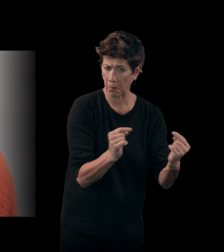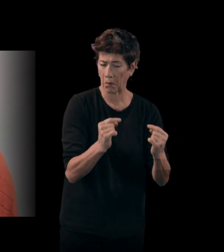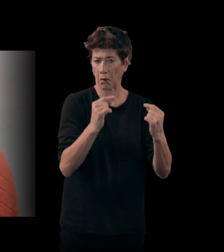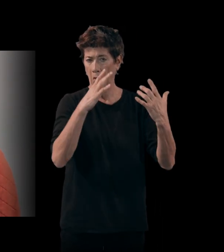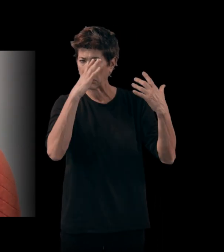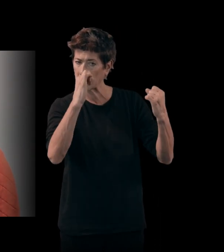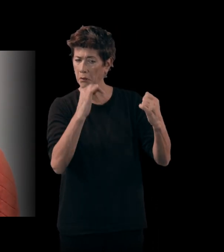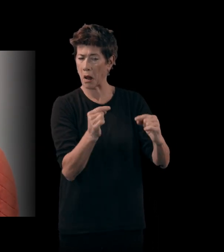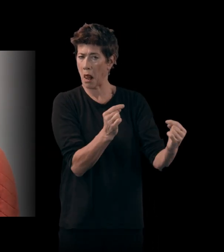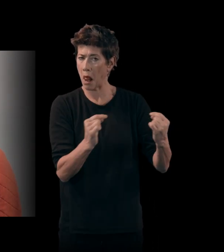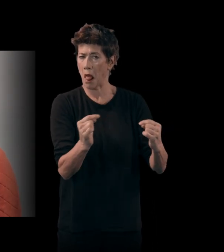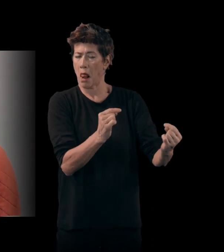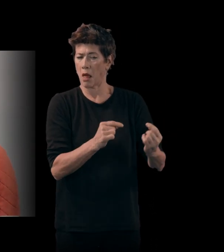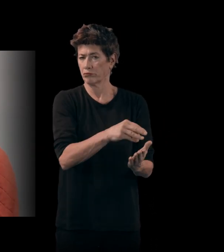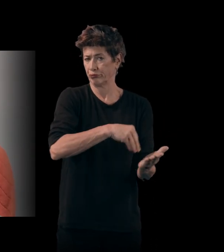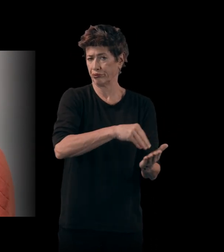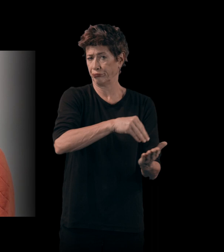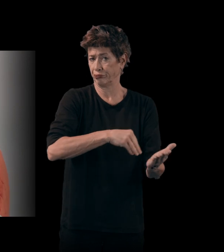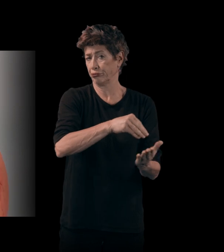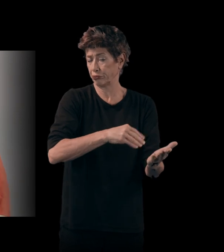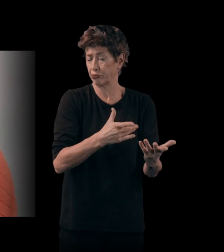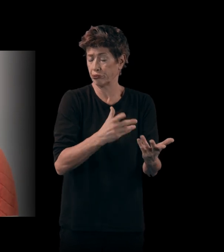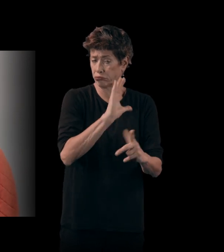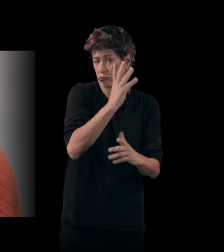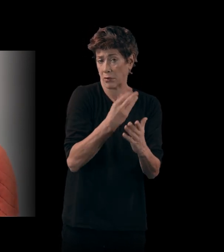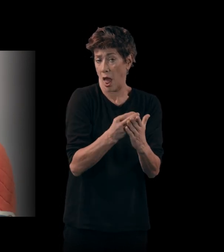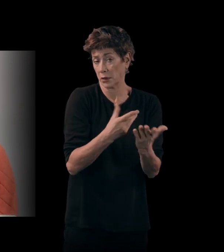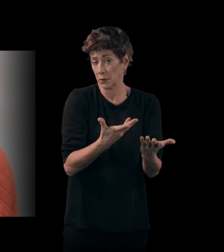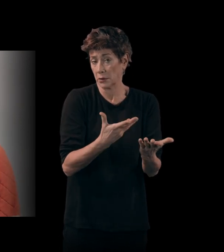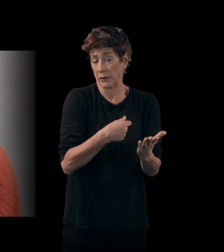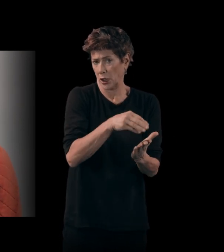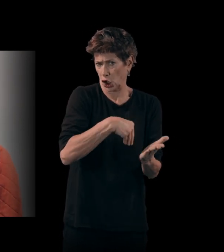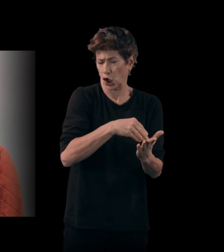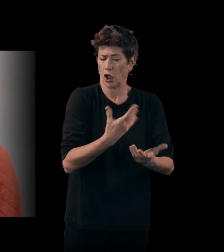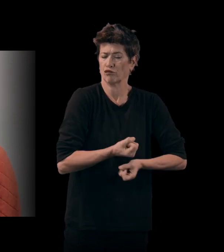J’avais fait cet exercice d’écrire et de soutenir mon HDR.